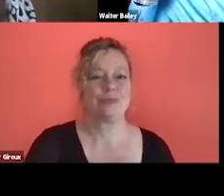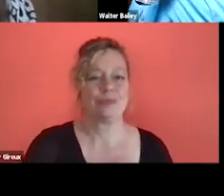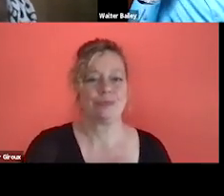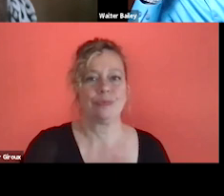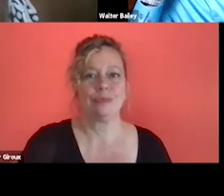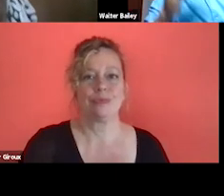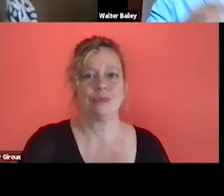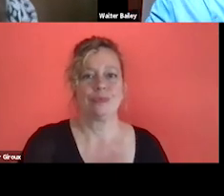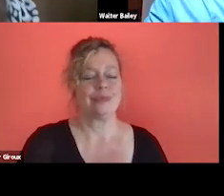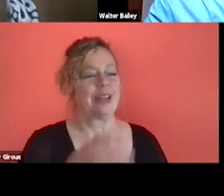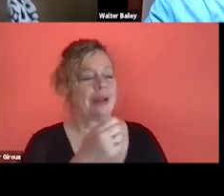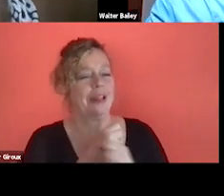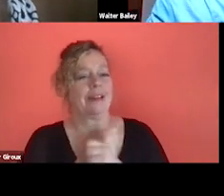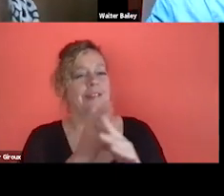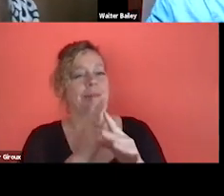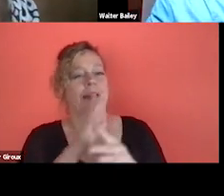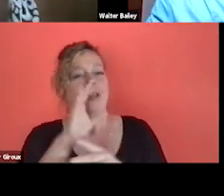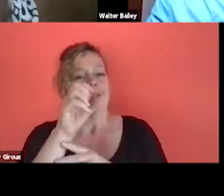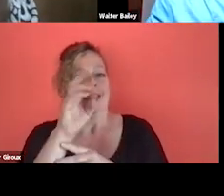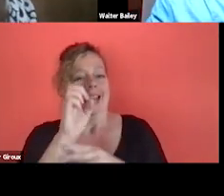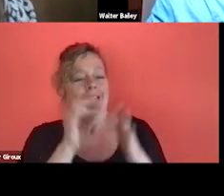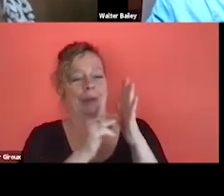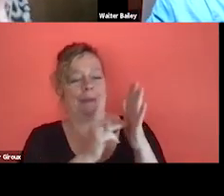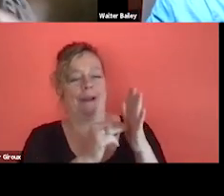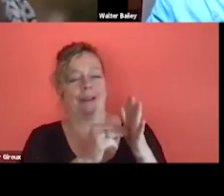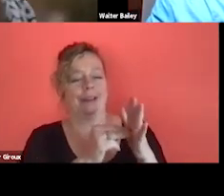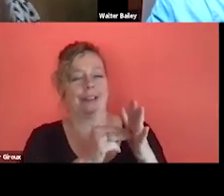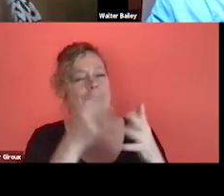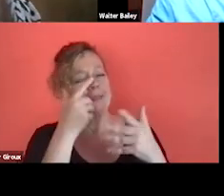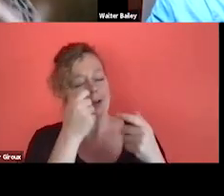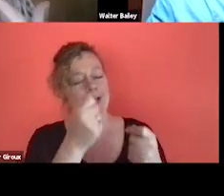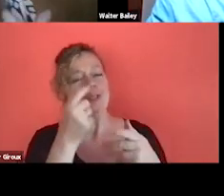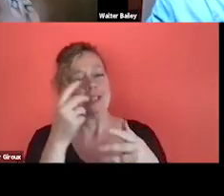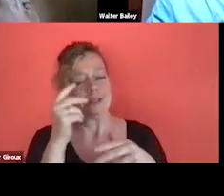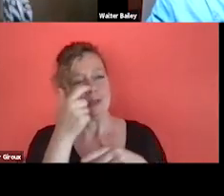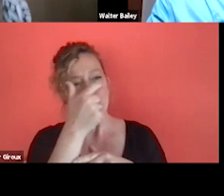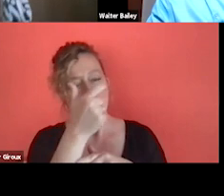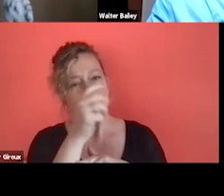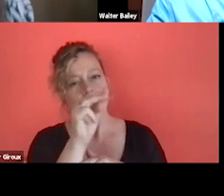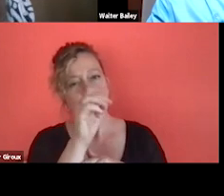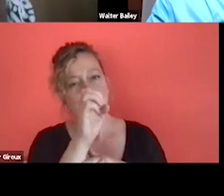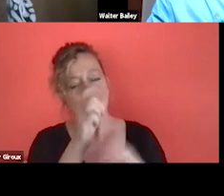Me encantaría hablar sobre el modelo asistencial. Ha sido realmente interesante ver el camino, literalmente, el modelo de atención ha cambiado.